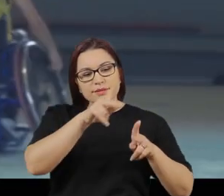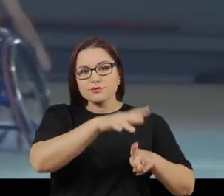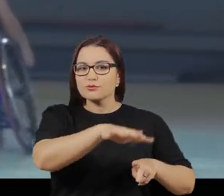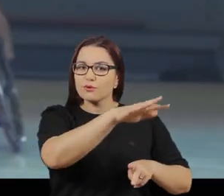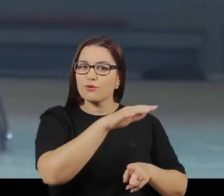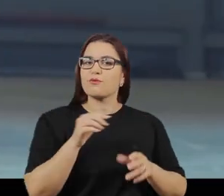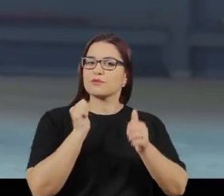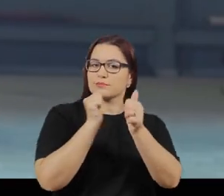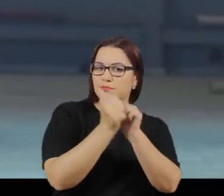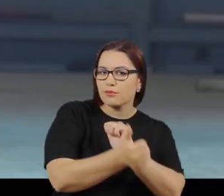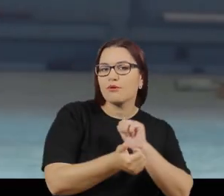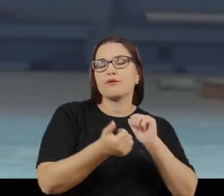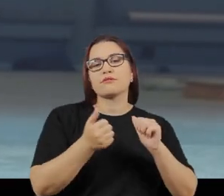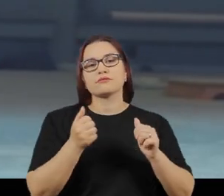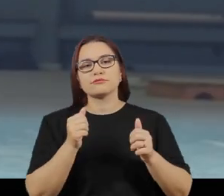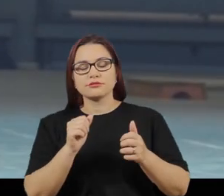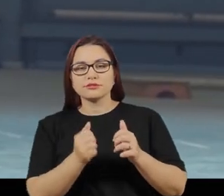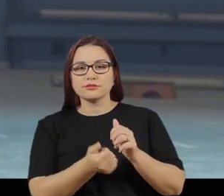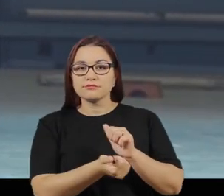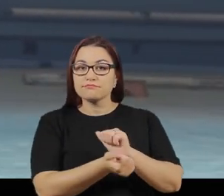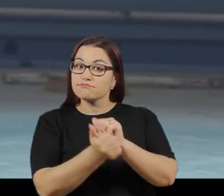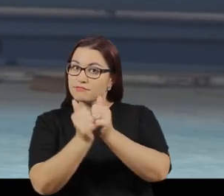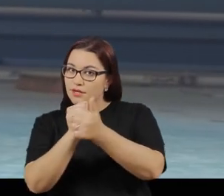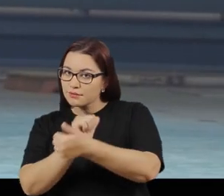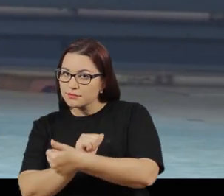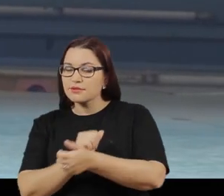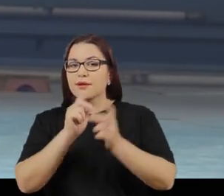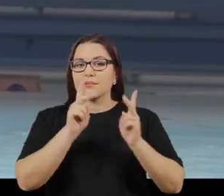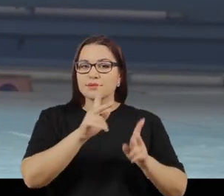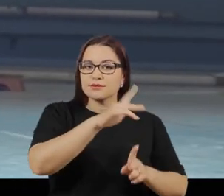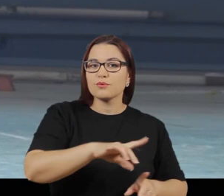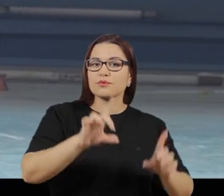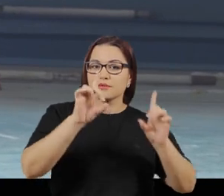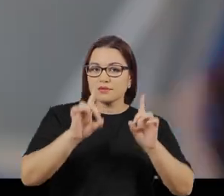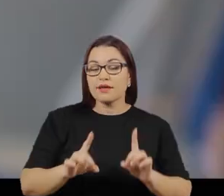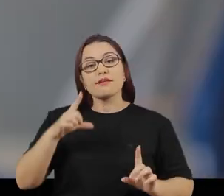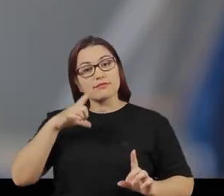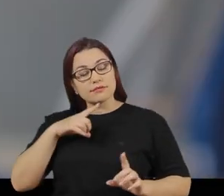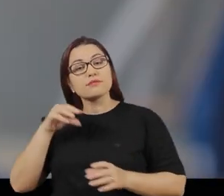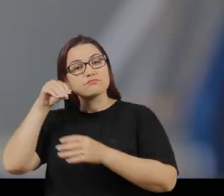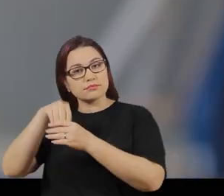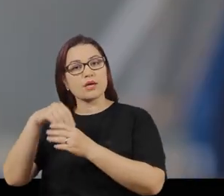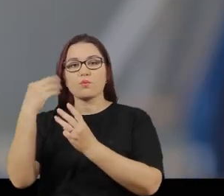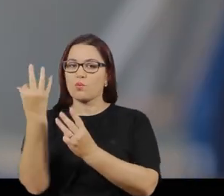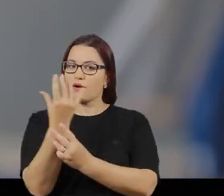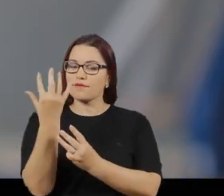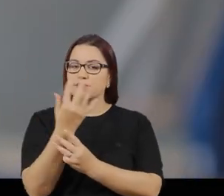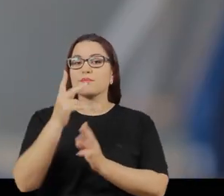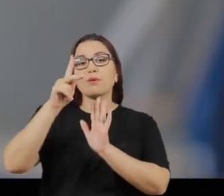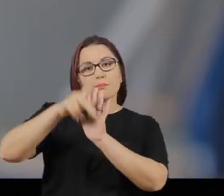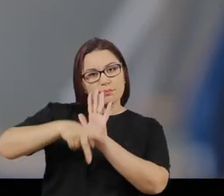toda a questão do plano institucional, que tem como um dos pontos fortes a